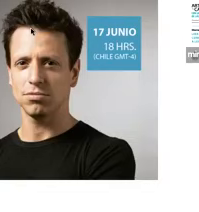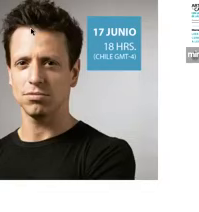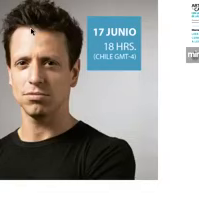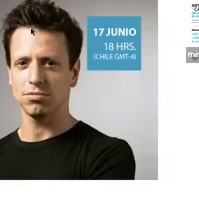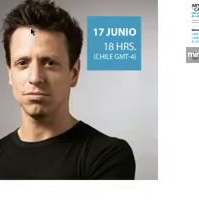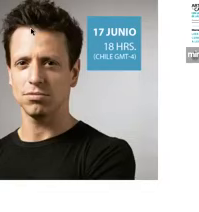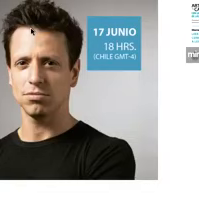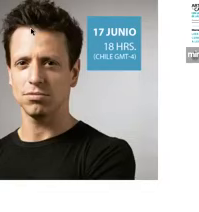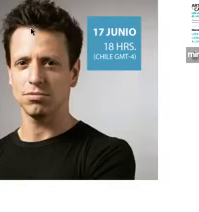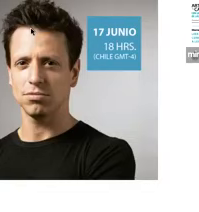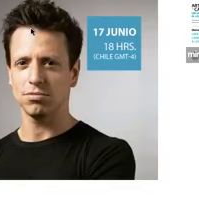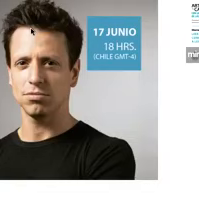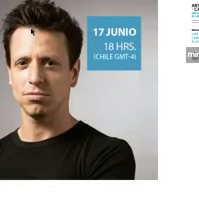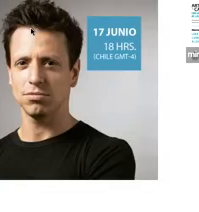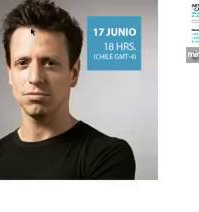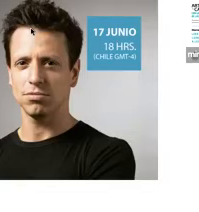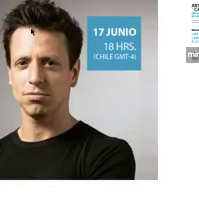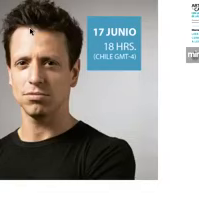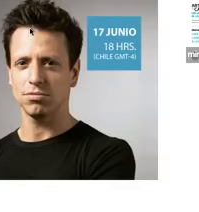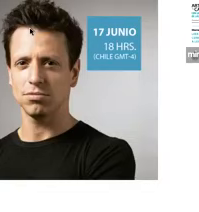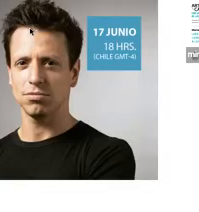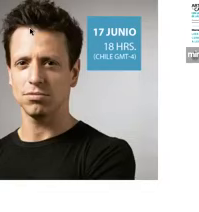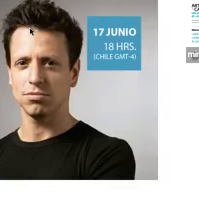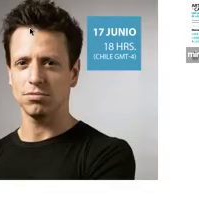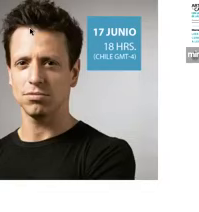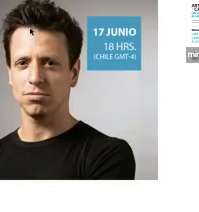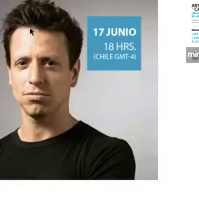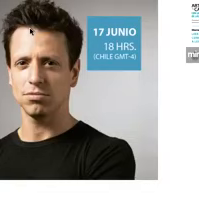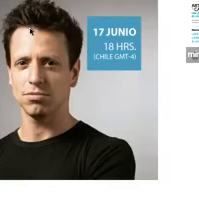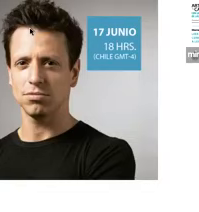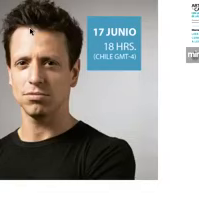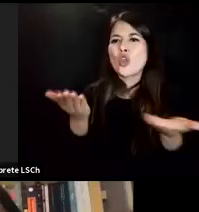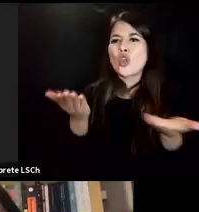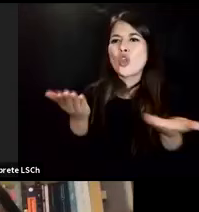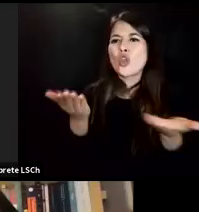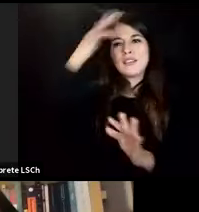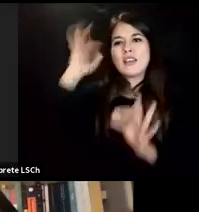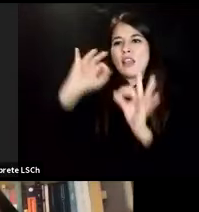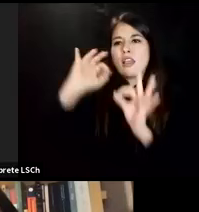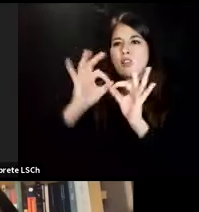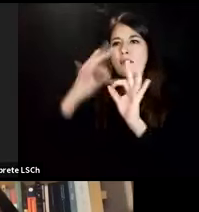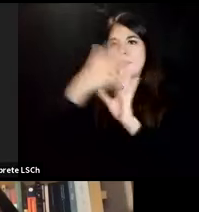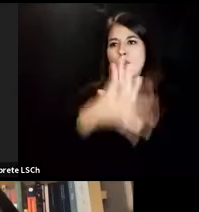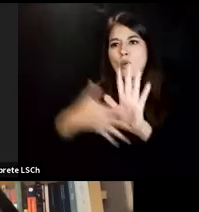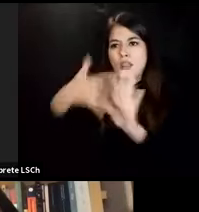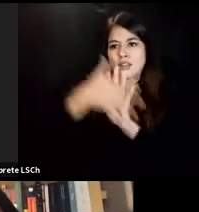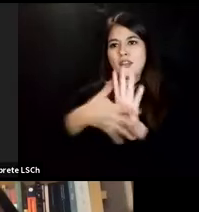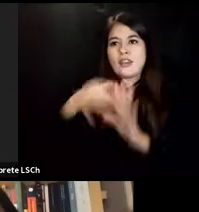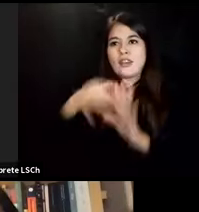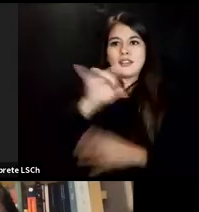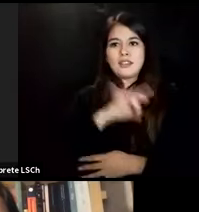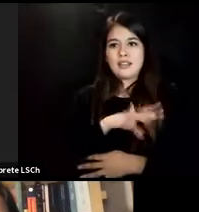francisca nuestra intérprete de lengua de señas Chilena muchas gracias al